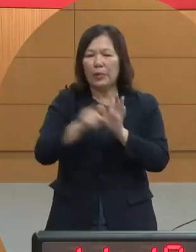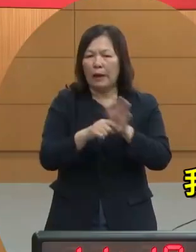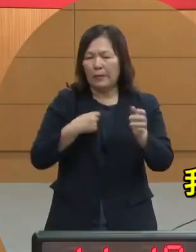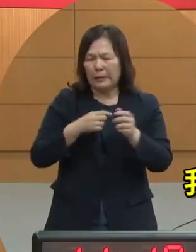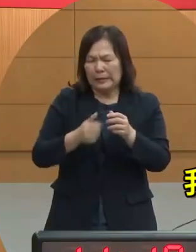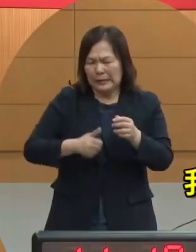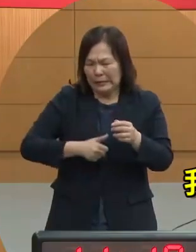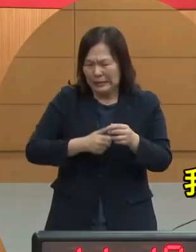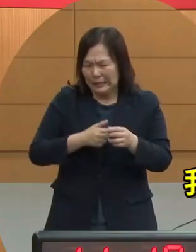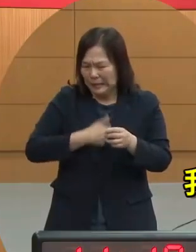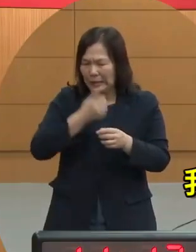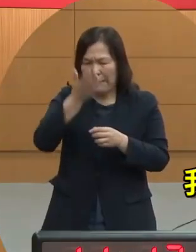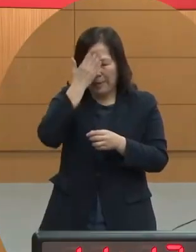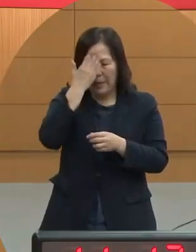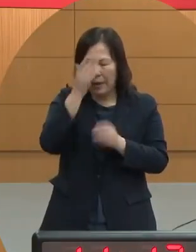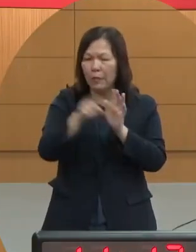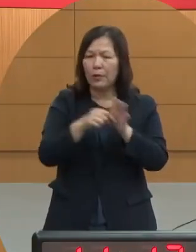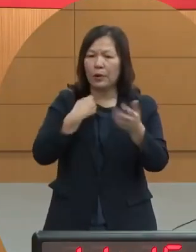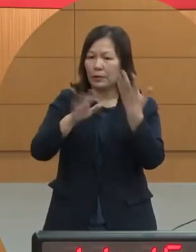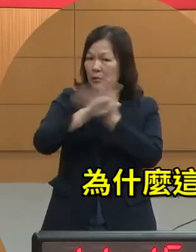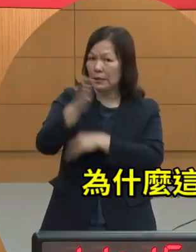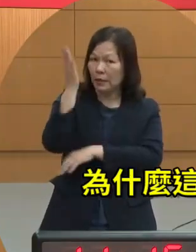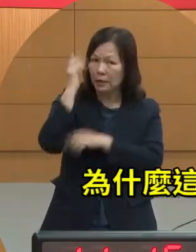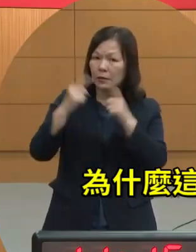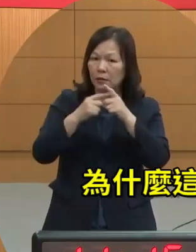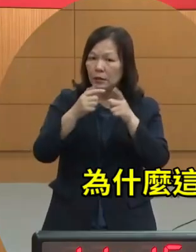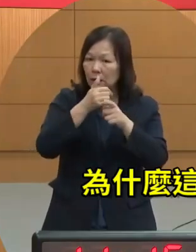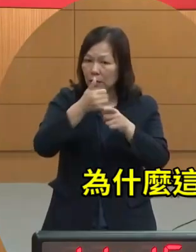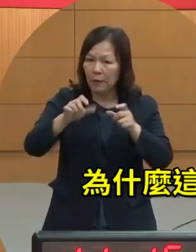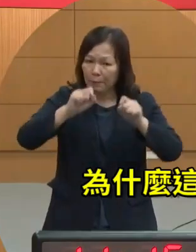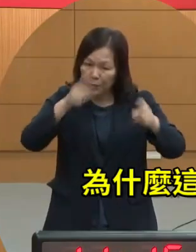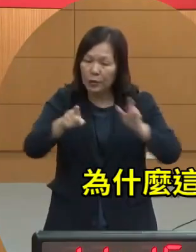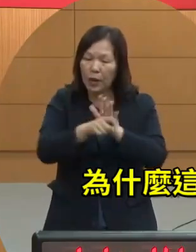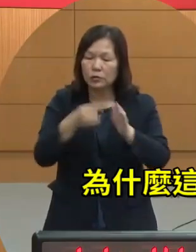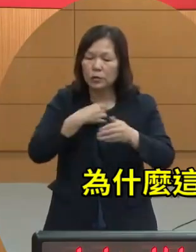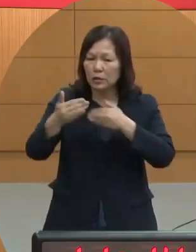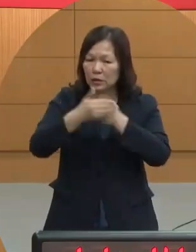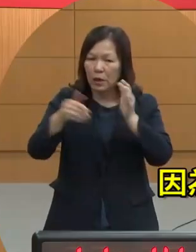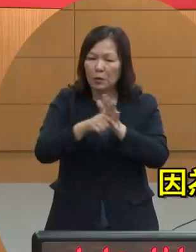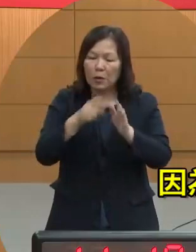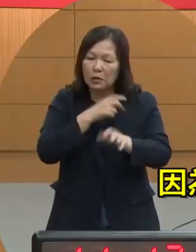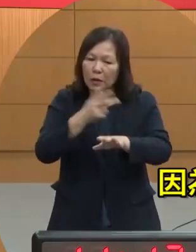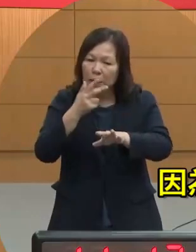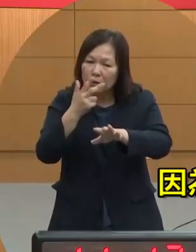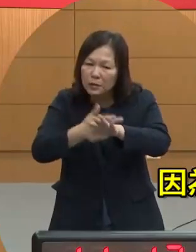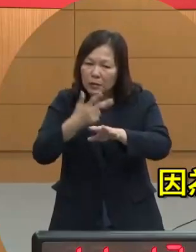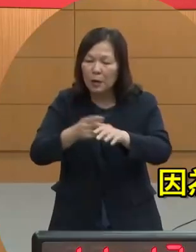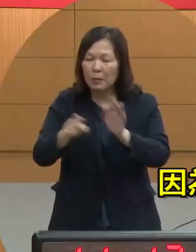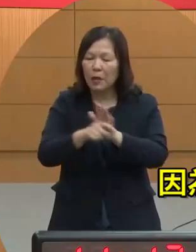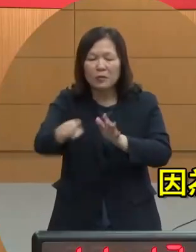我跟那些政客不一樣 我告訴你們 為什麼這麼政客說的交通方案不能信 因為他們有公務車有司機